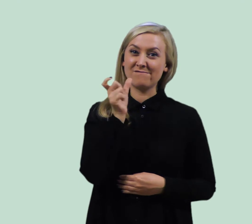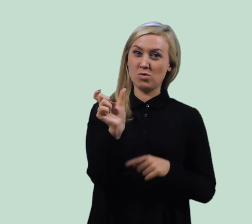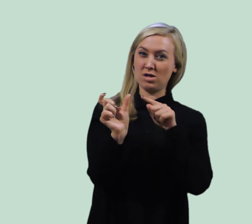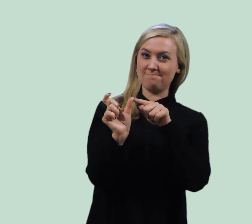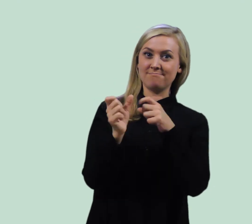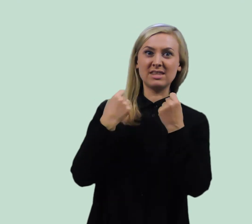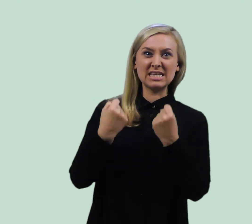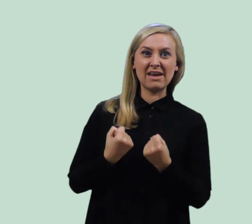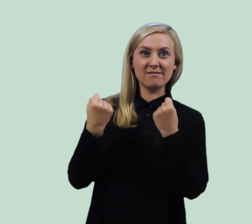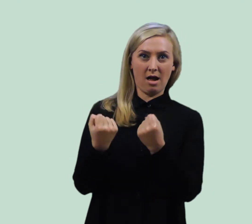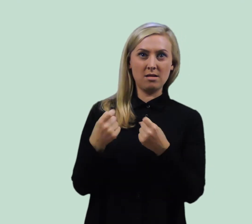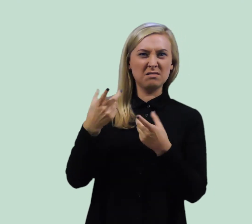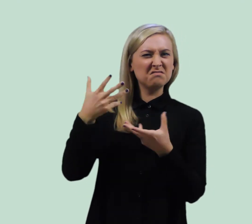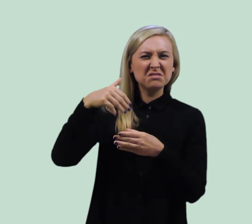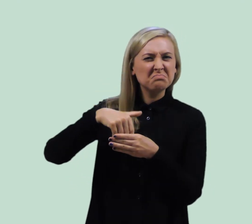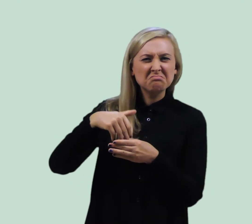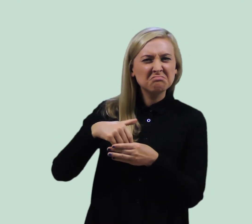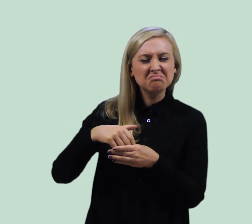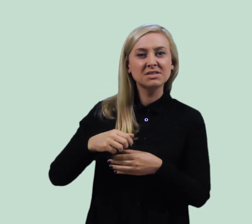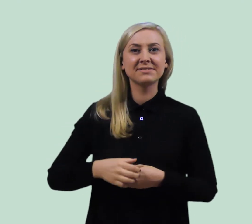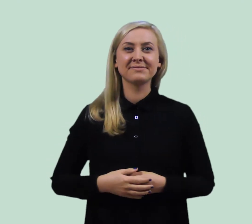Was bedeutet "Gewalt"?